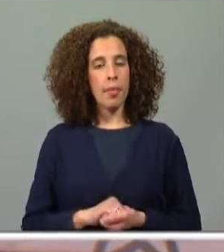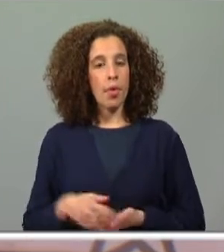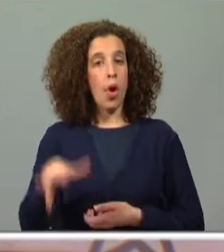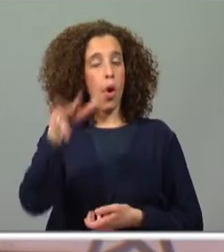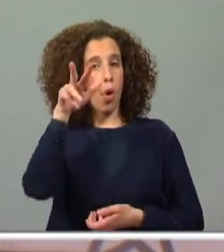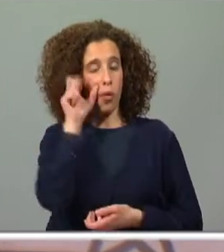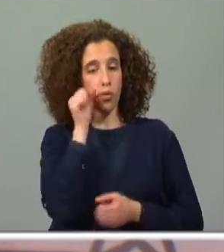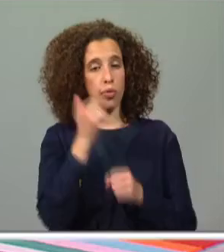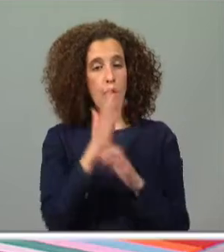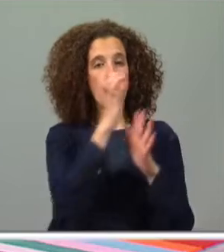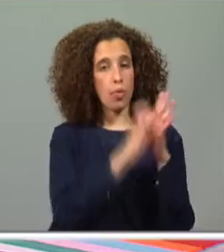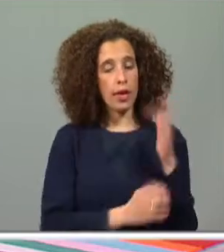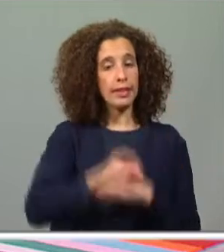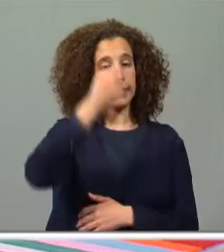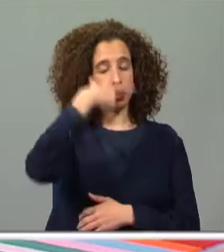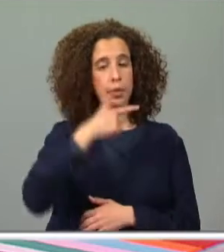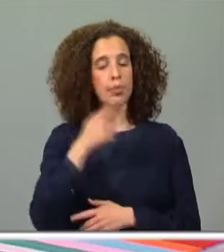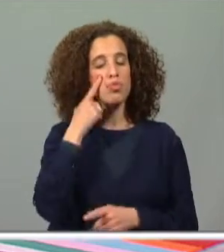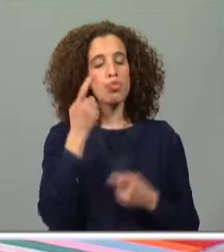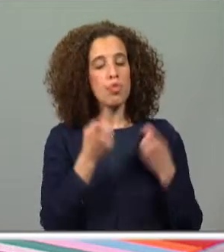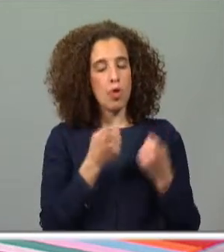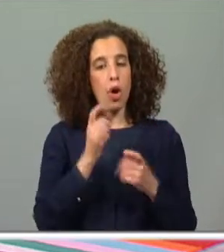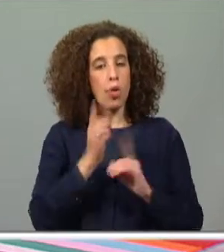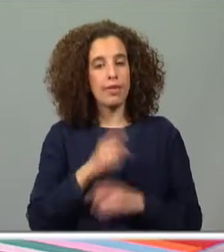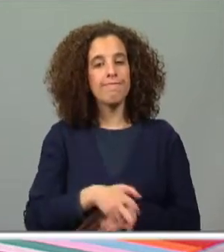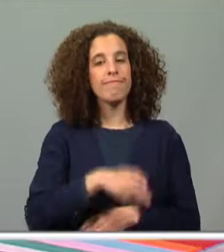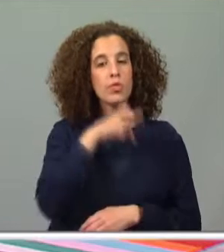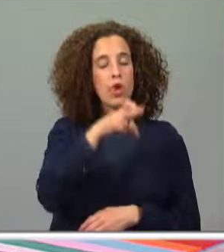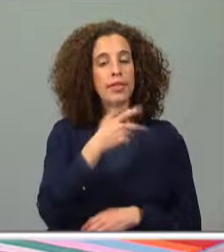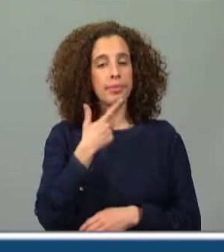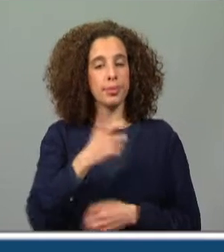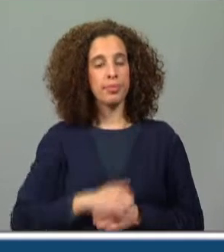mais um certo do conto procurando responder estas questões destaca 另一個確定的故事正在尋找回答這些問題亮點